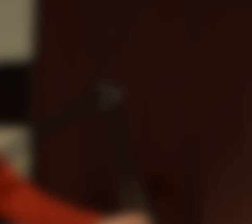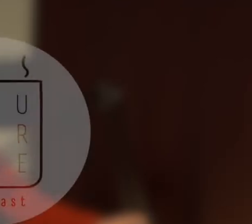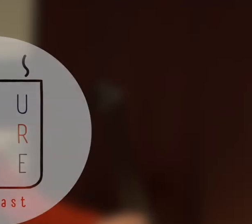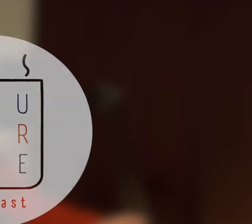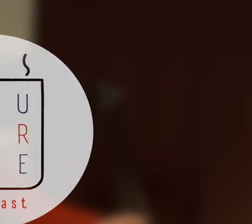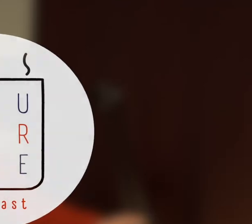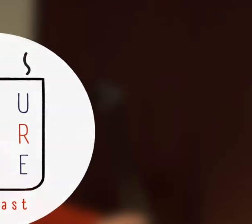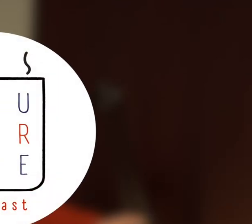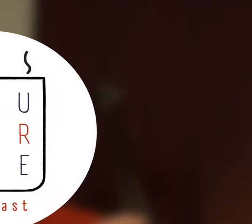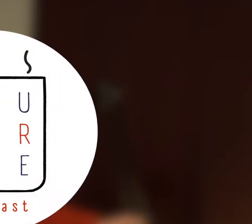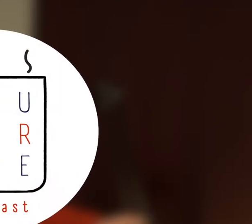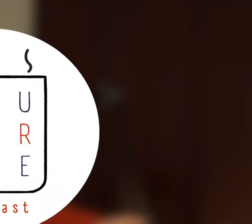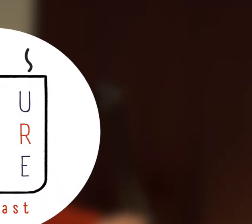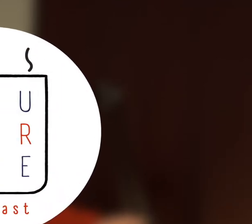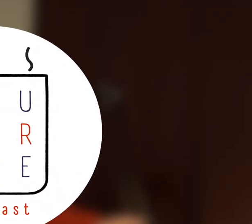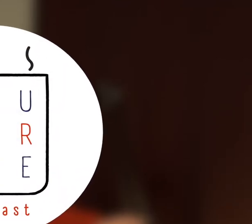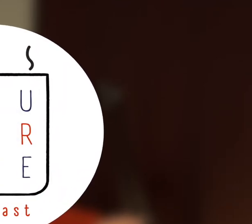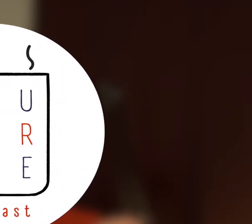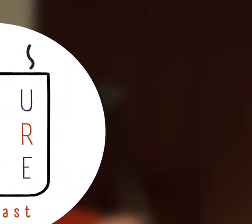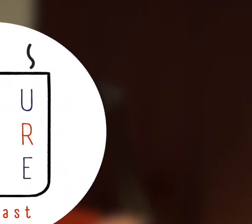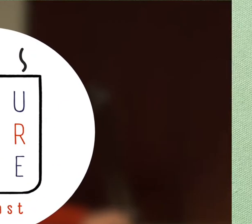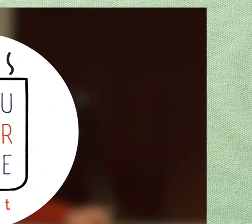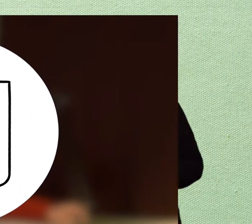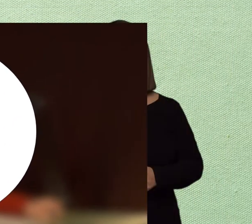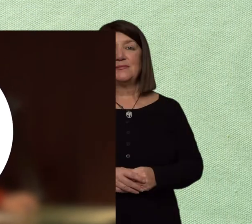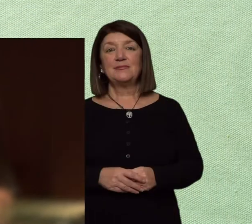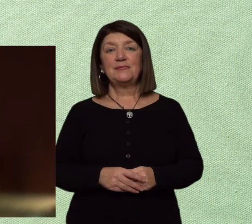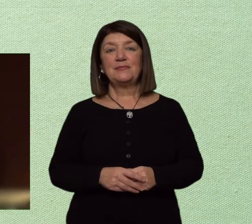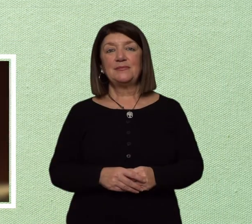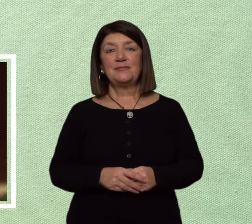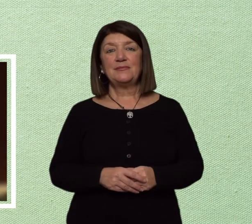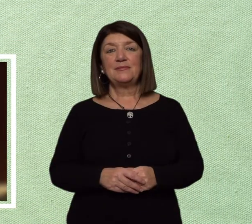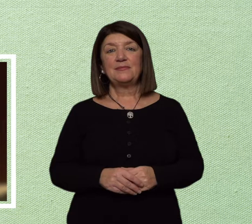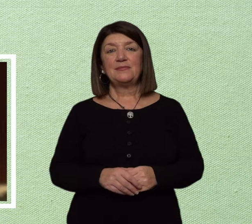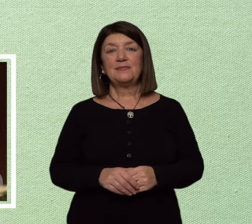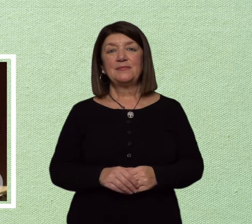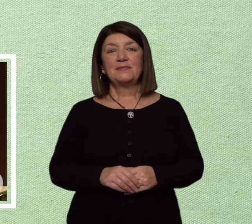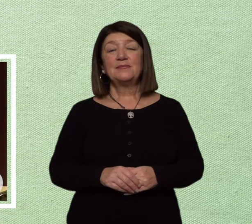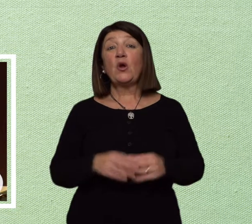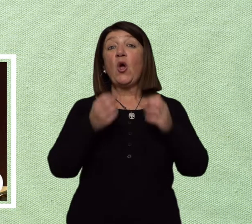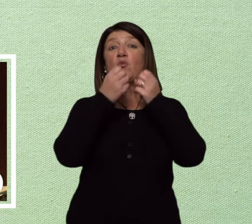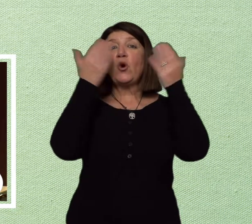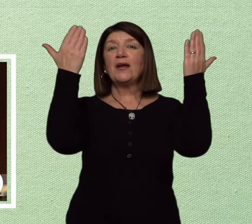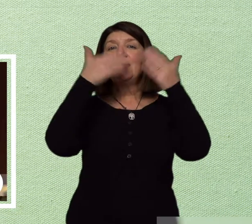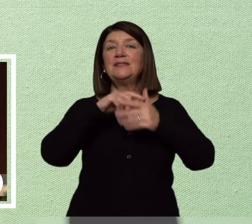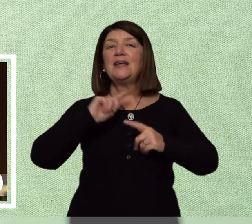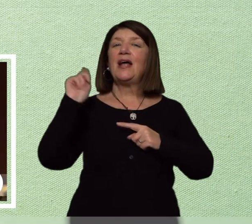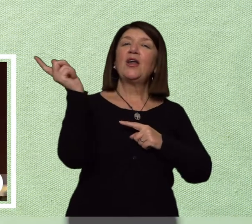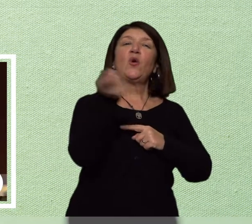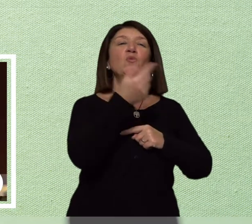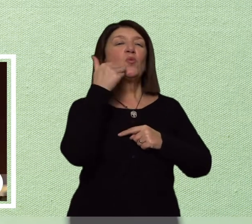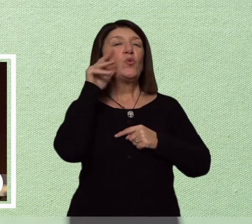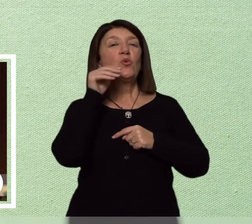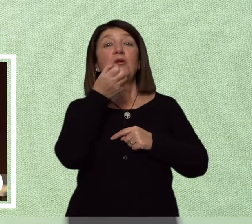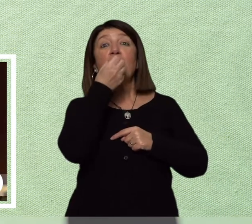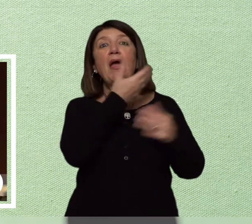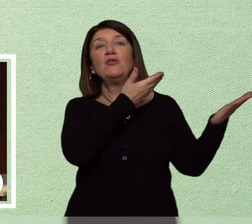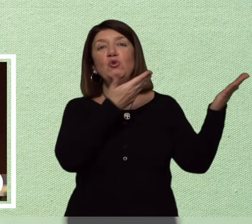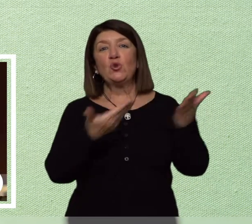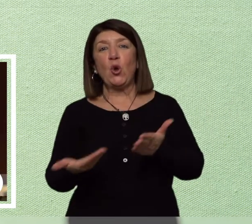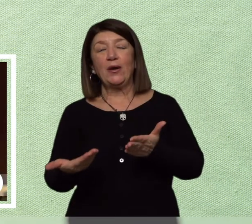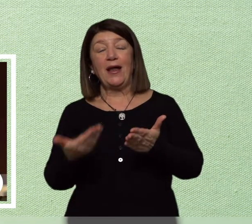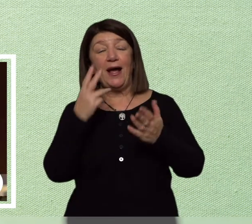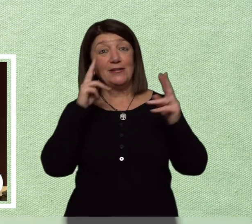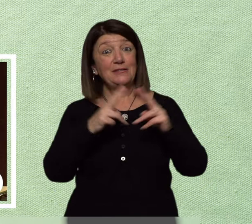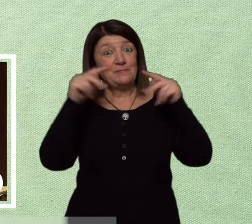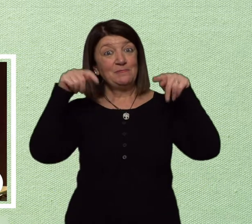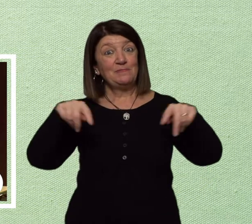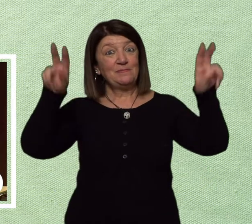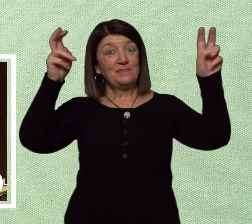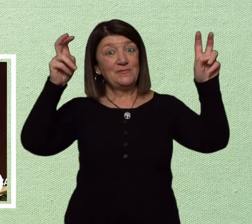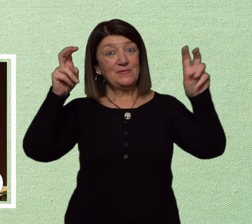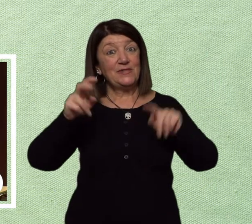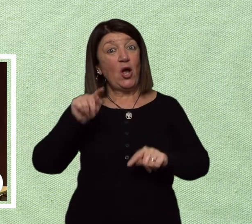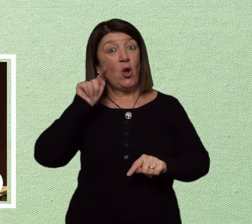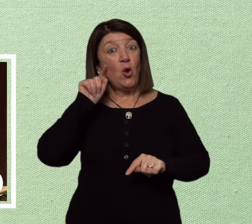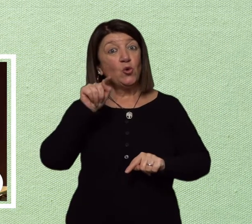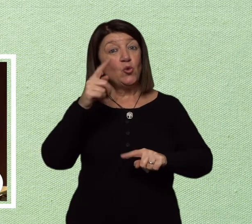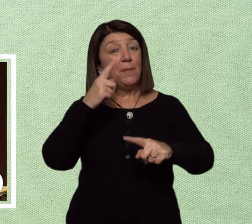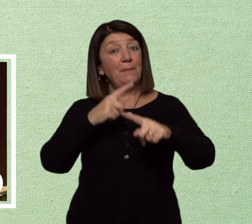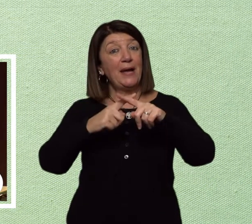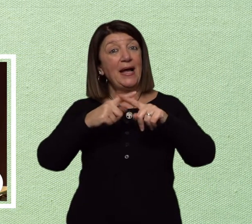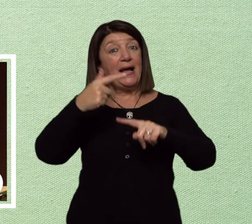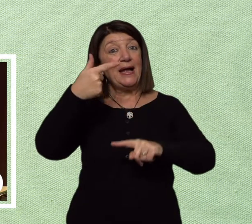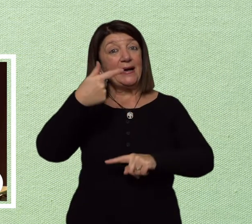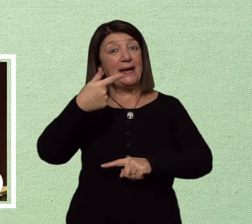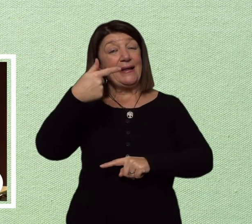Buonasera a tutti e tutte, bentornati bentornate "A Tu per The". Questa sera siamo qui in compagnia